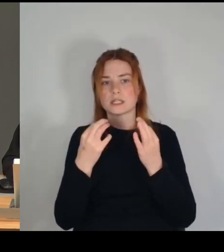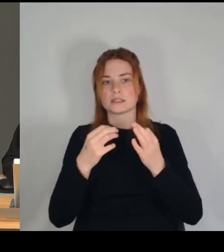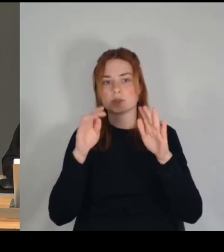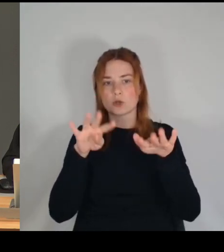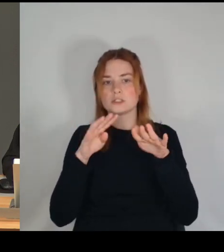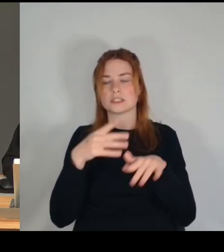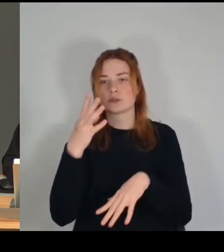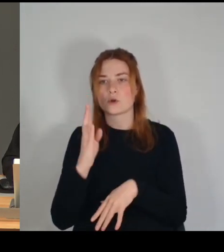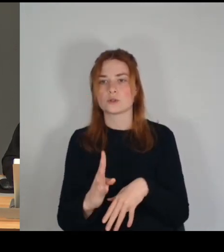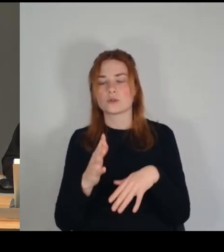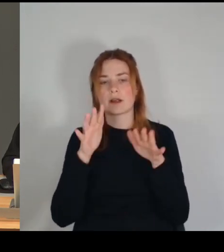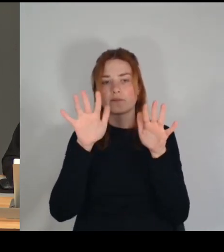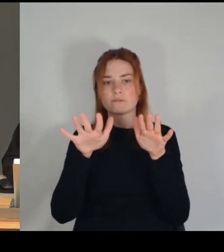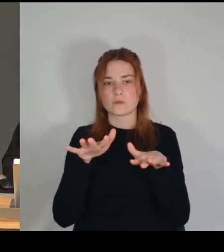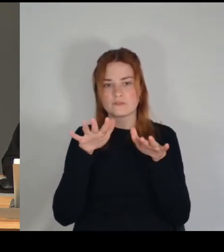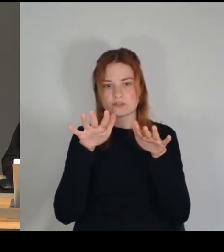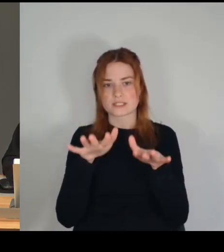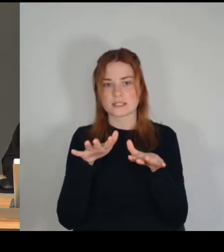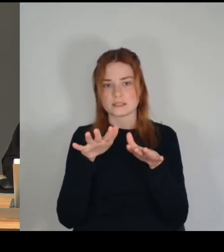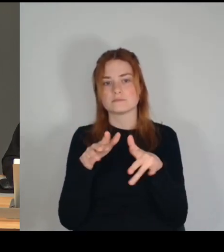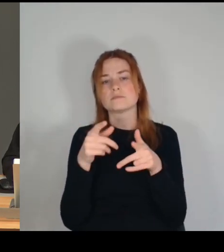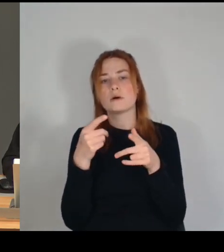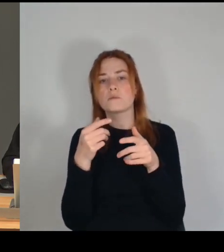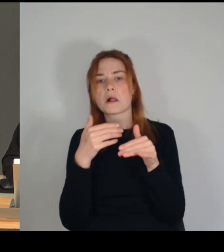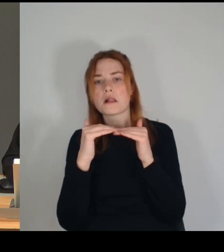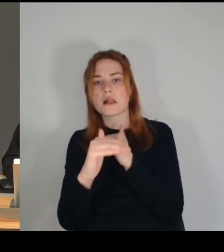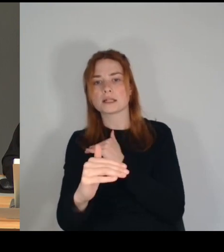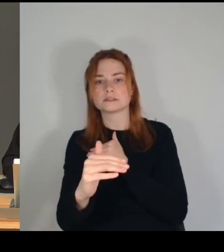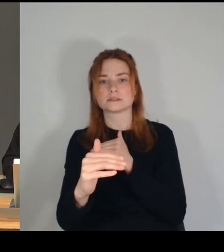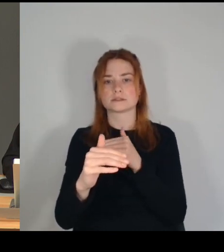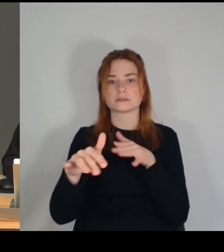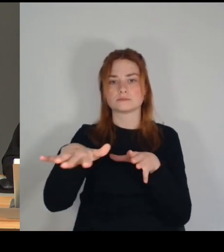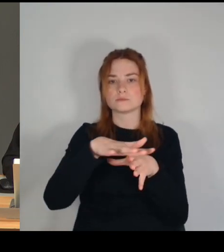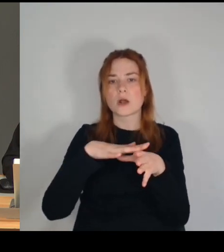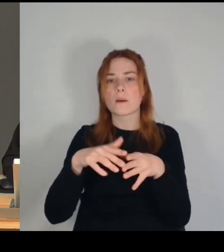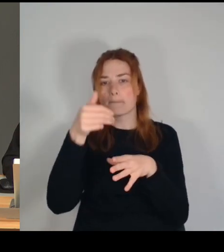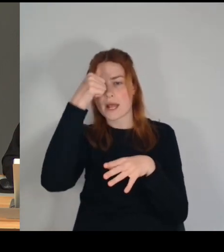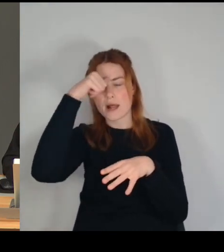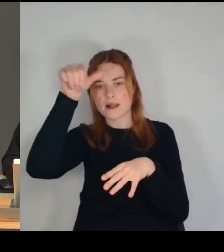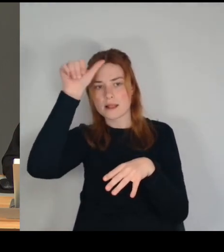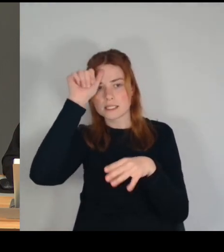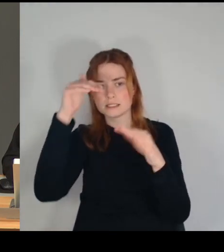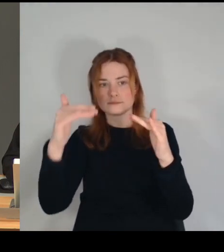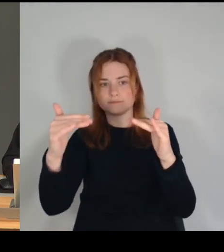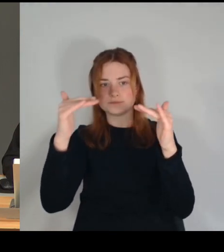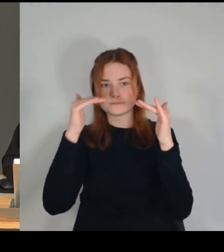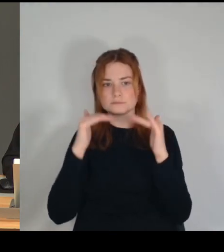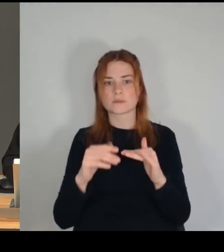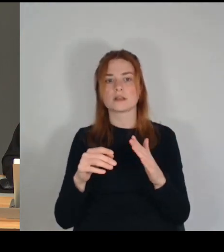Den Tagesordnungspunkt sieben, Die Drucksache 19 936 war von zwei Mitgliedern des Präsidiums des Abgeordnetenhauses den